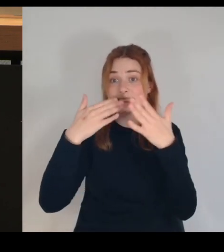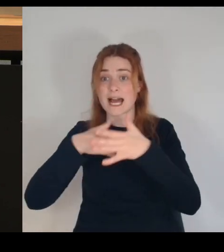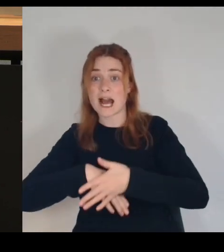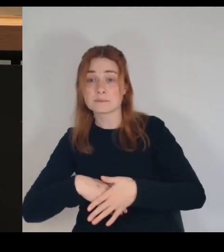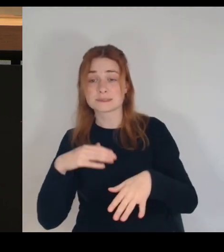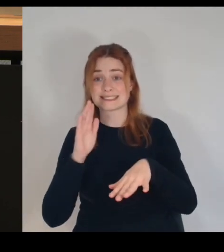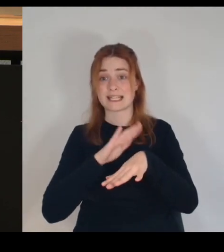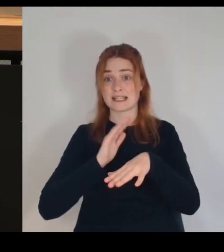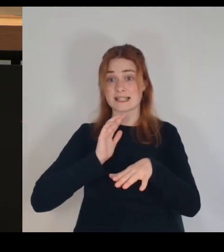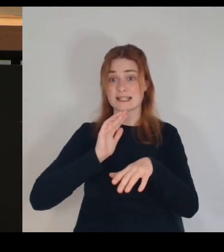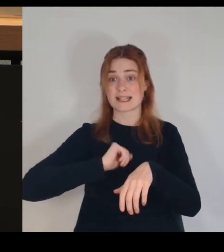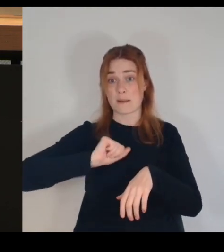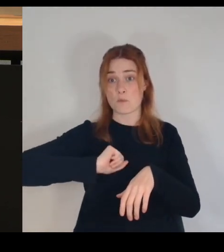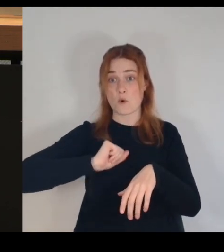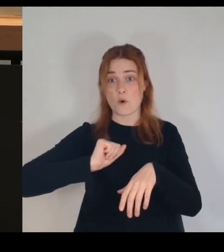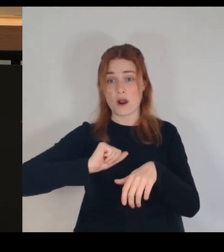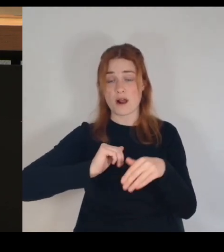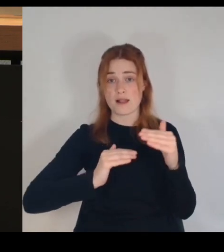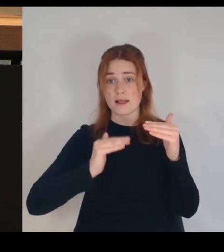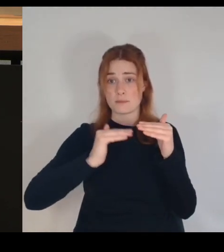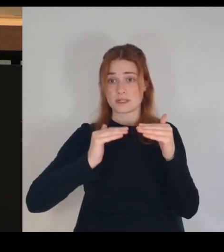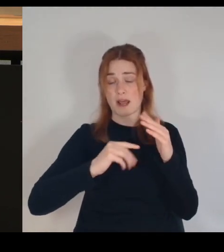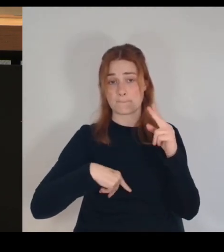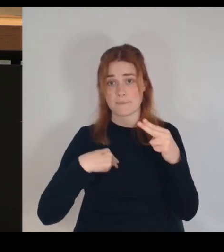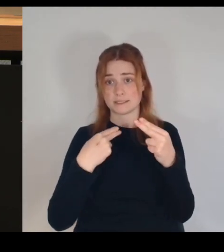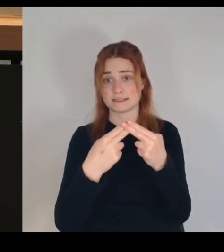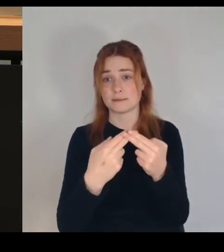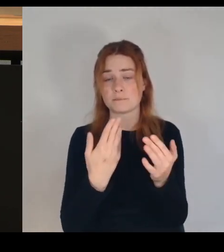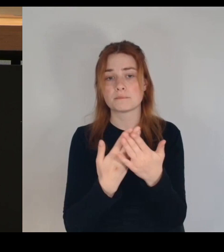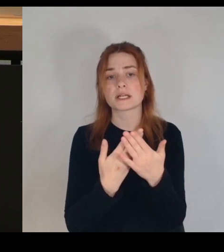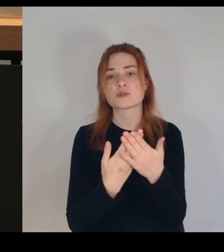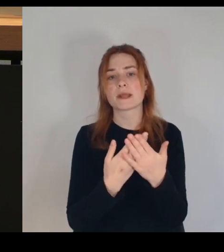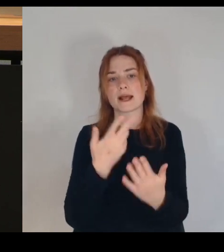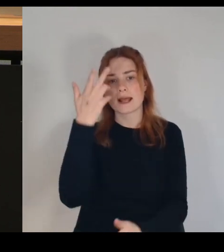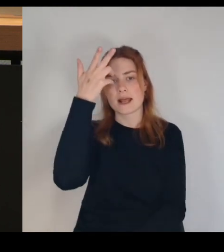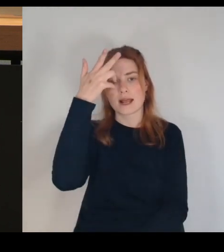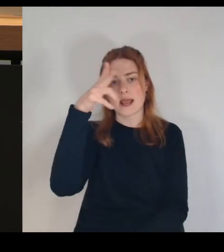Hier würden wir dafür sorgen dass nicht die Busse im Stau stehen, sondern dass sie durchkommen.